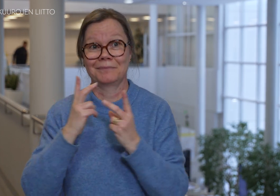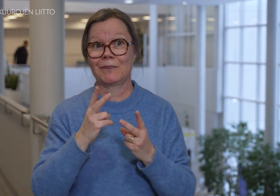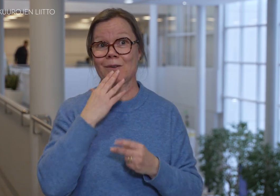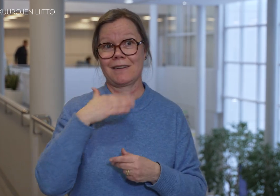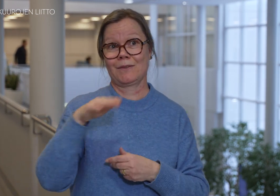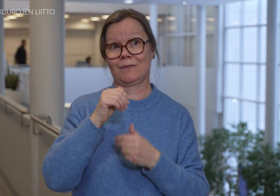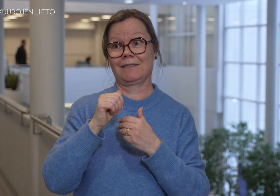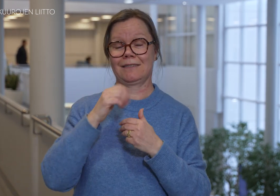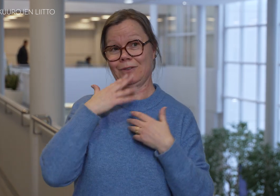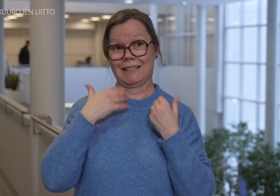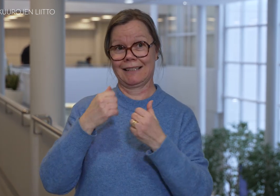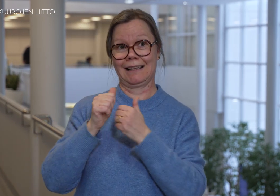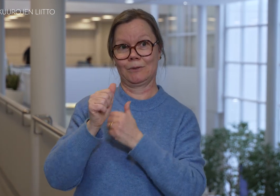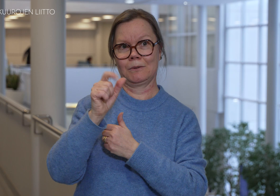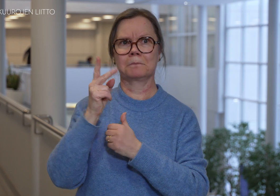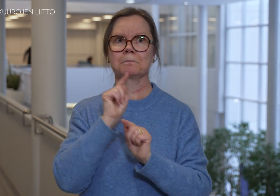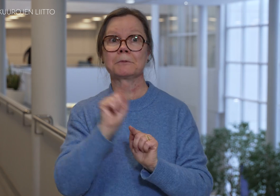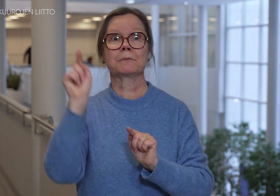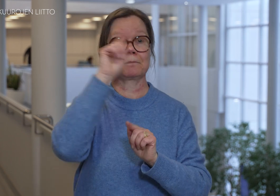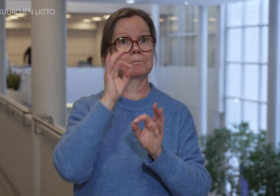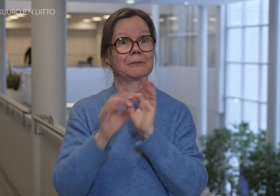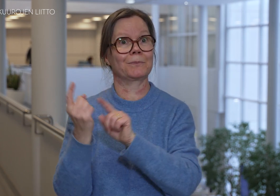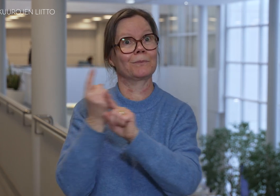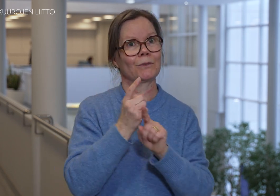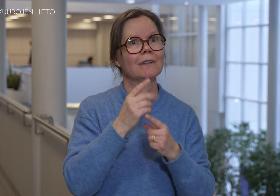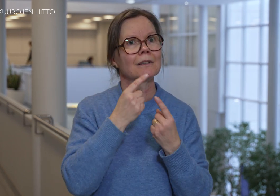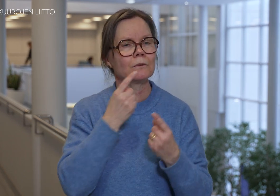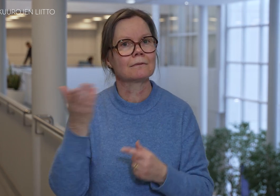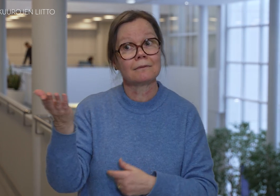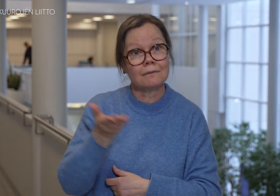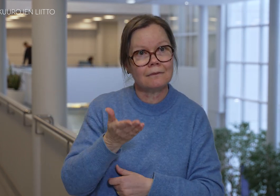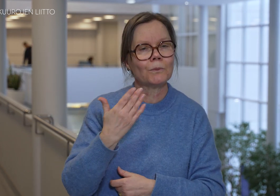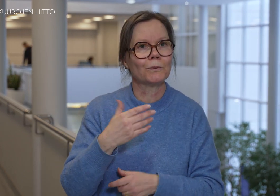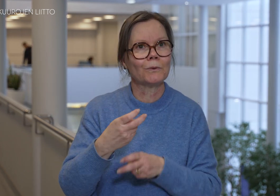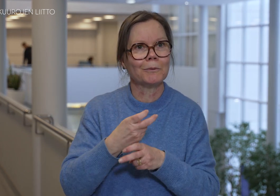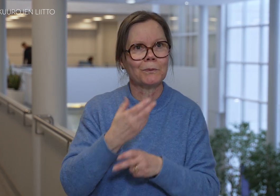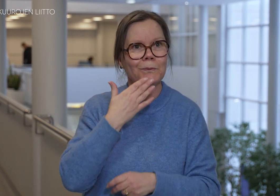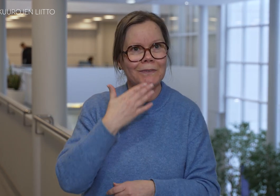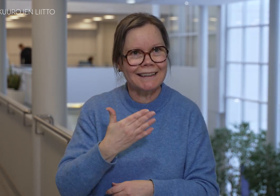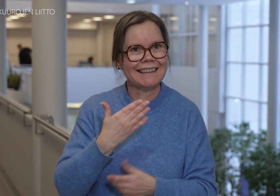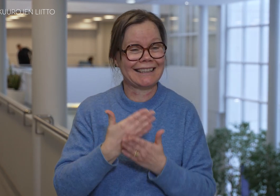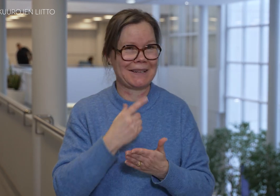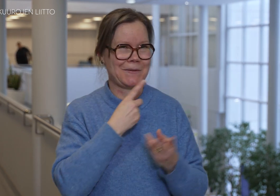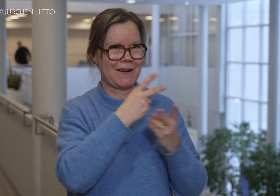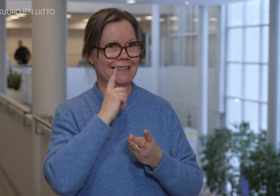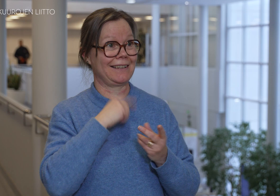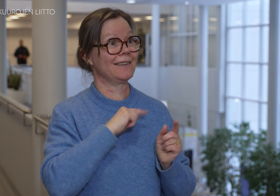Muutamilla alueilla saimme paikalle hyvinvointialueiden edustajia. Oli todella hyvä kokemus osallistaa heidät mukaan keskusteluun.